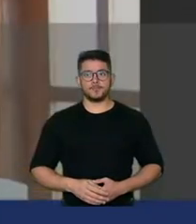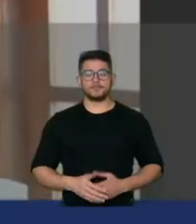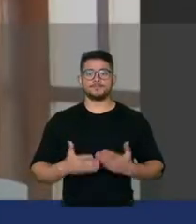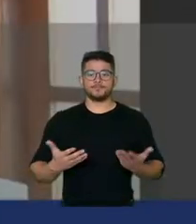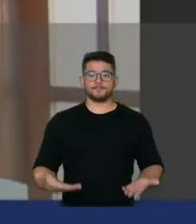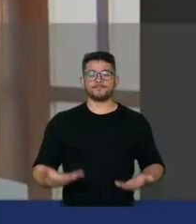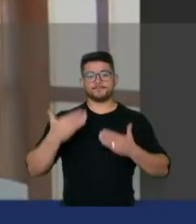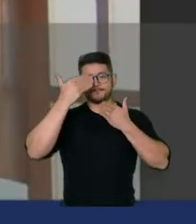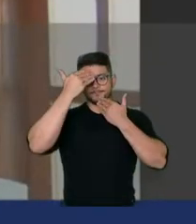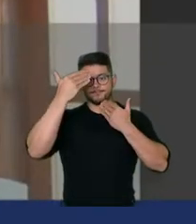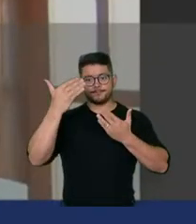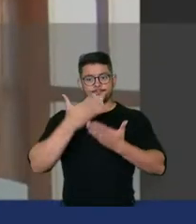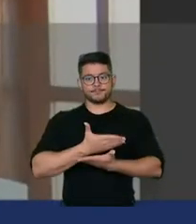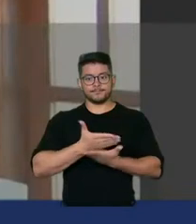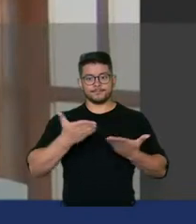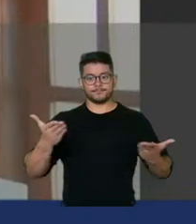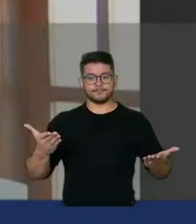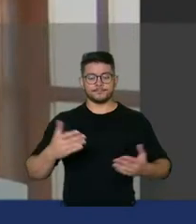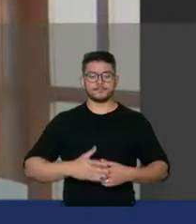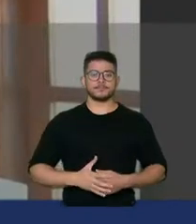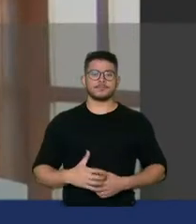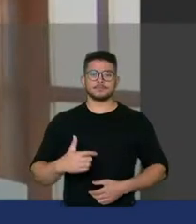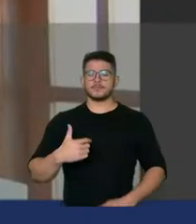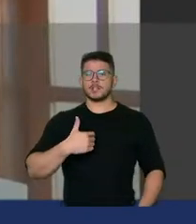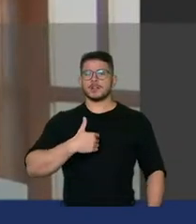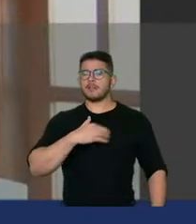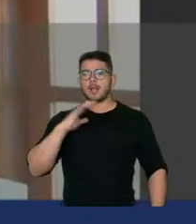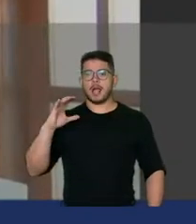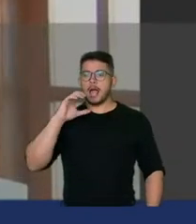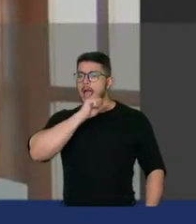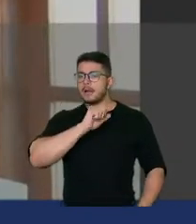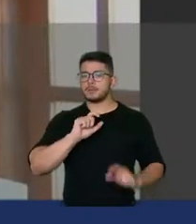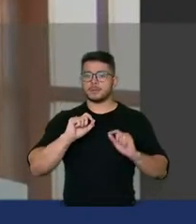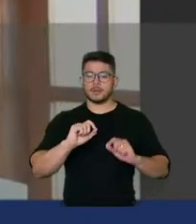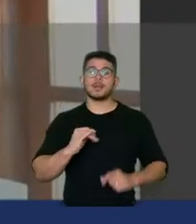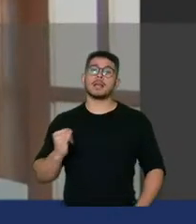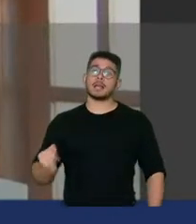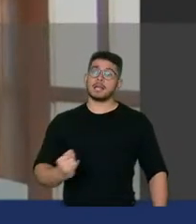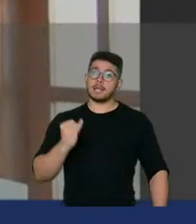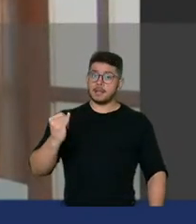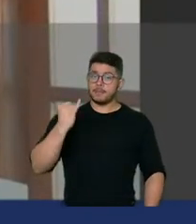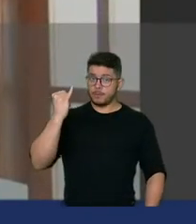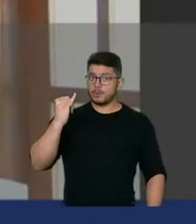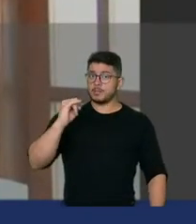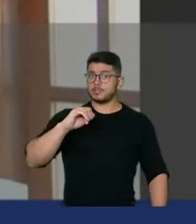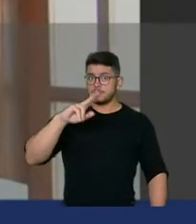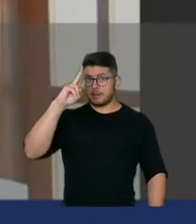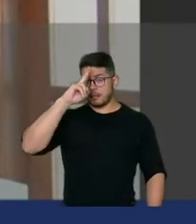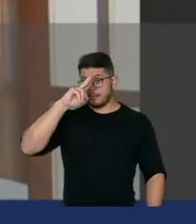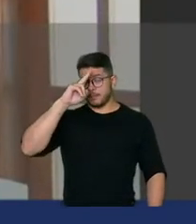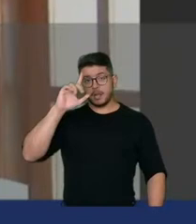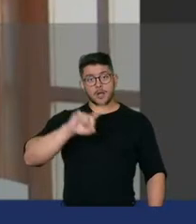PERPÉTUA ALMEIDA. PEDE ABRIR O MICROFONE, DEPUTADA PERPÉ TUA. -- [DEP. PERPÉTUA ALMEIDA]: AQUI RAPIDAMENTE É